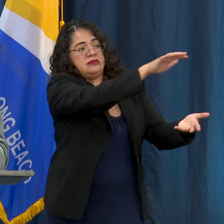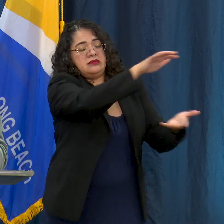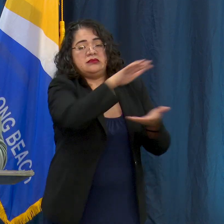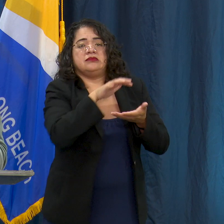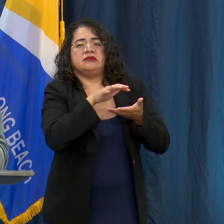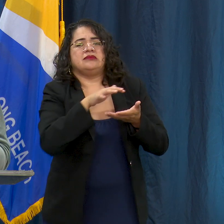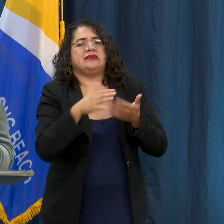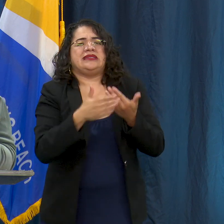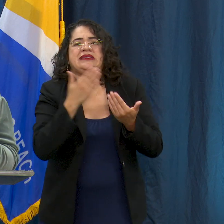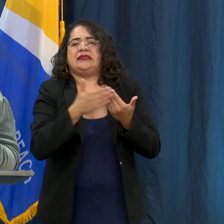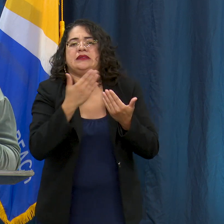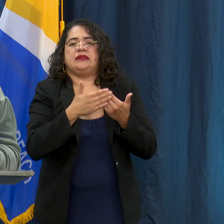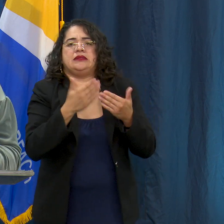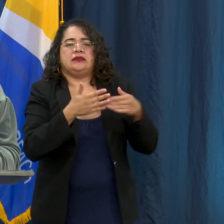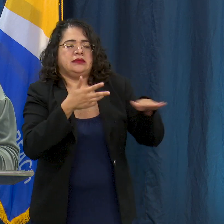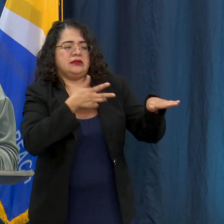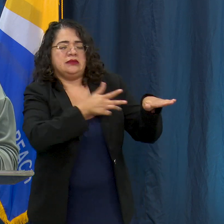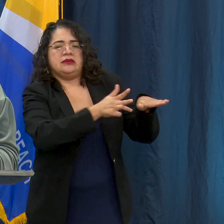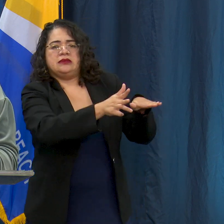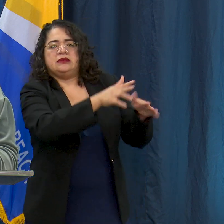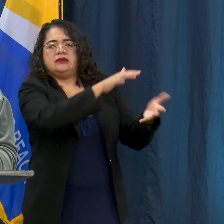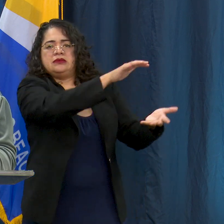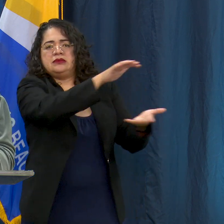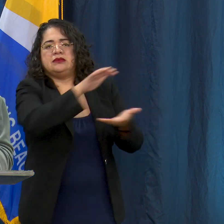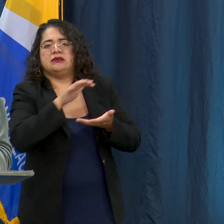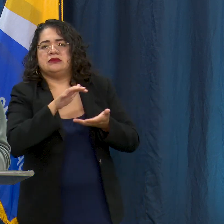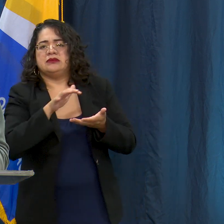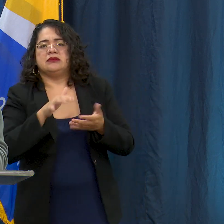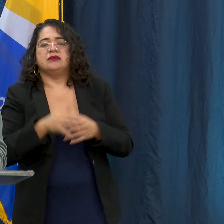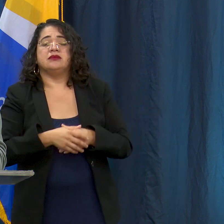automóviles es posible inclues o tambien consult our con su